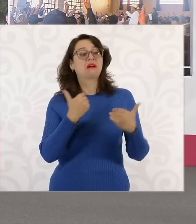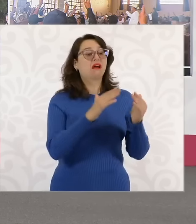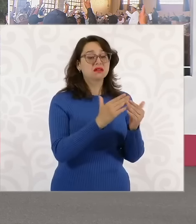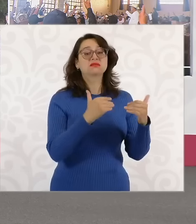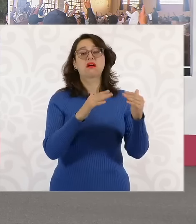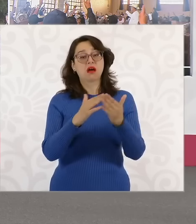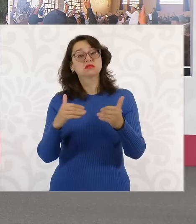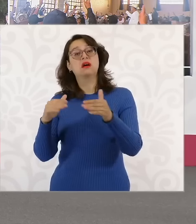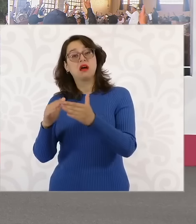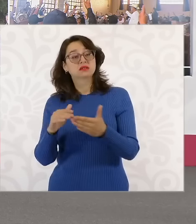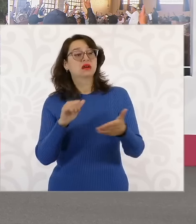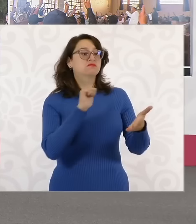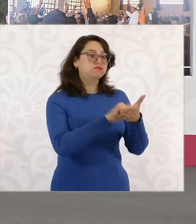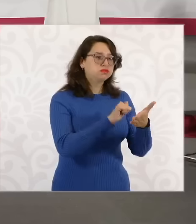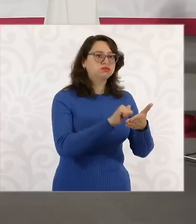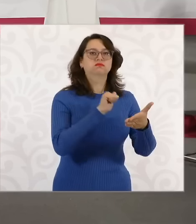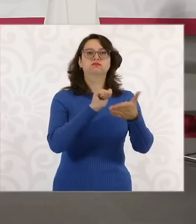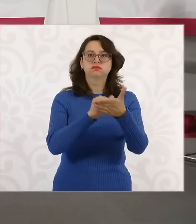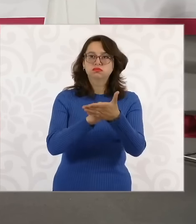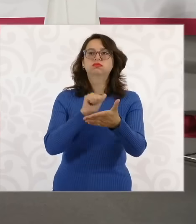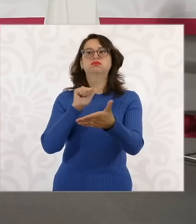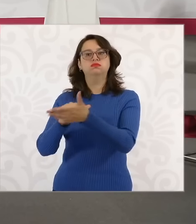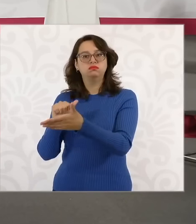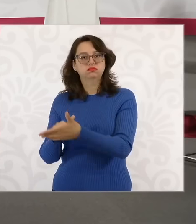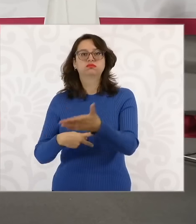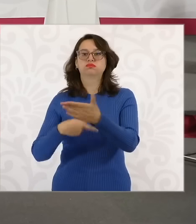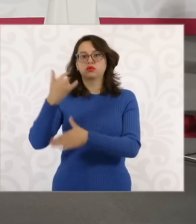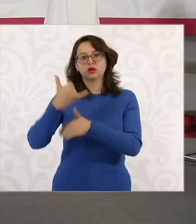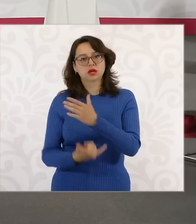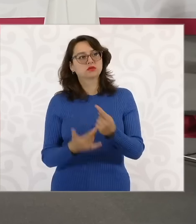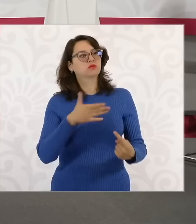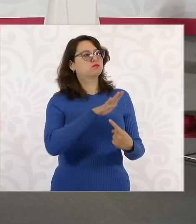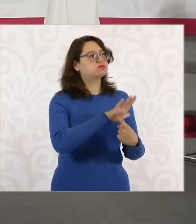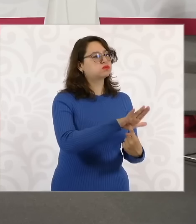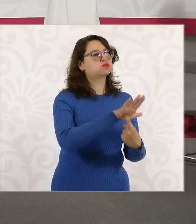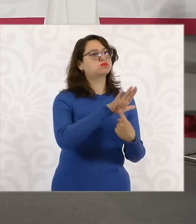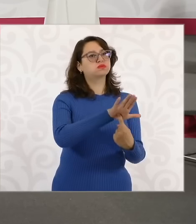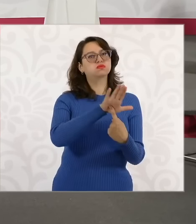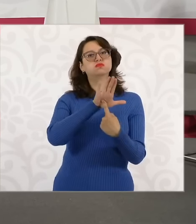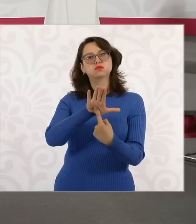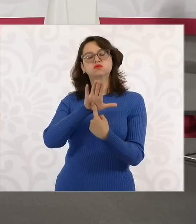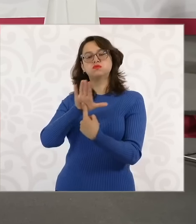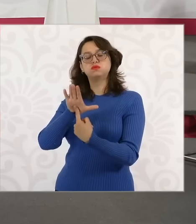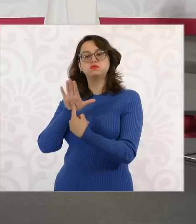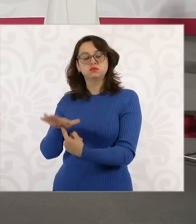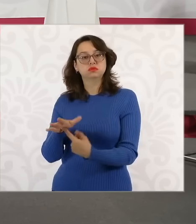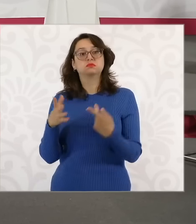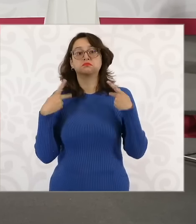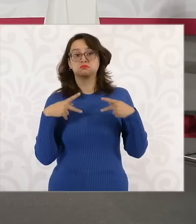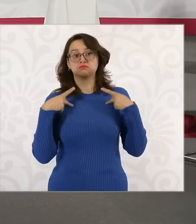casa para ir atendiendo, exponiendo el proyecto. Y quiero compartirles que la respuesta de la gente